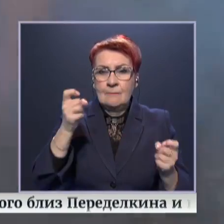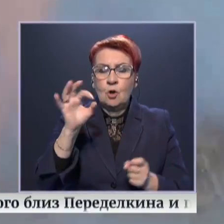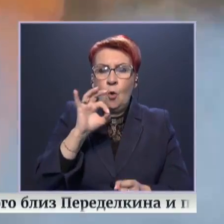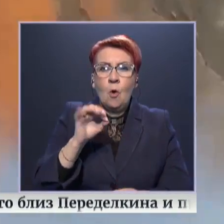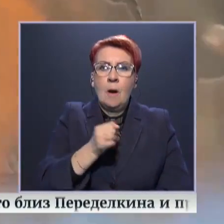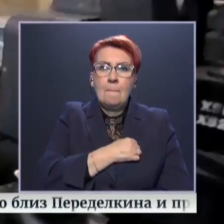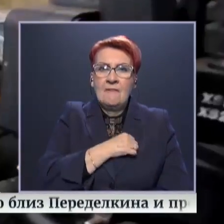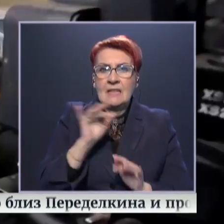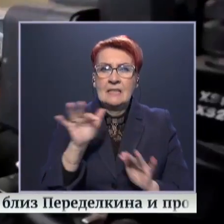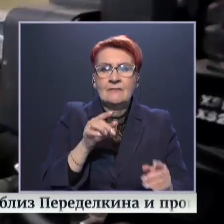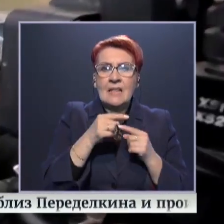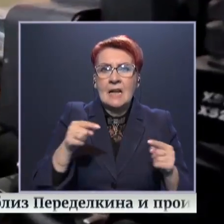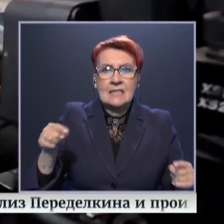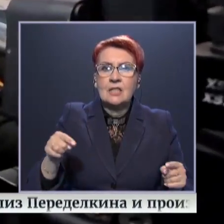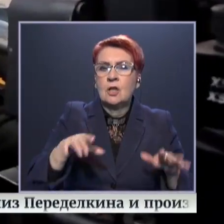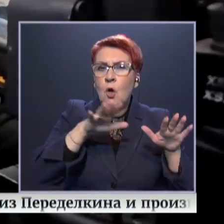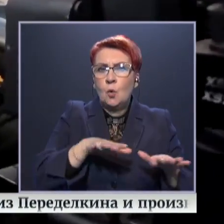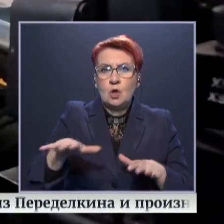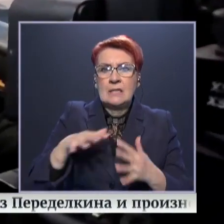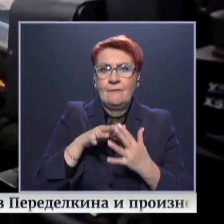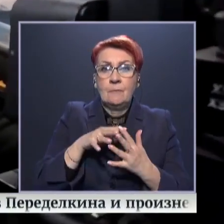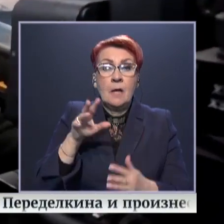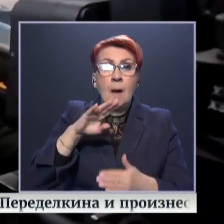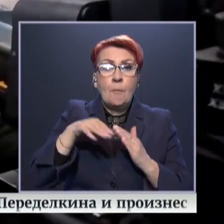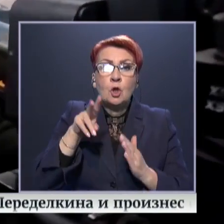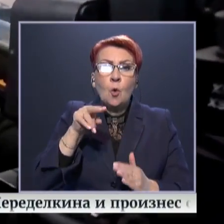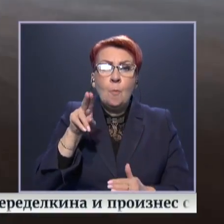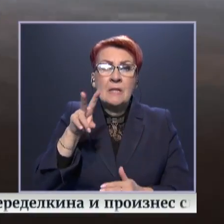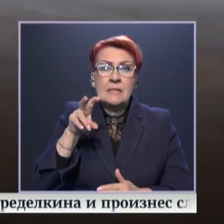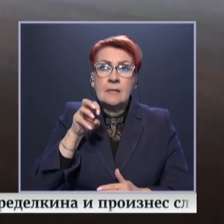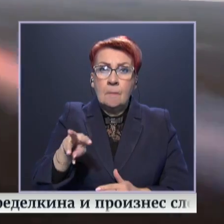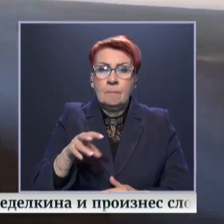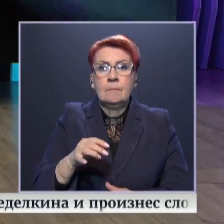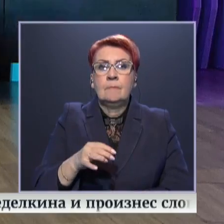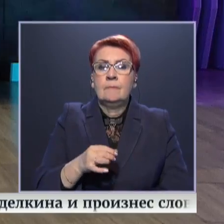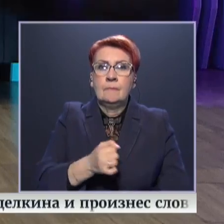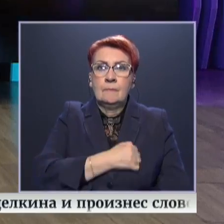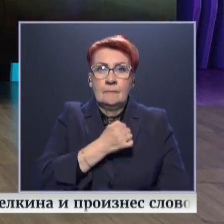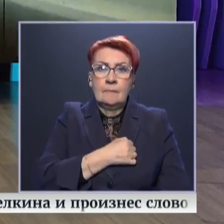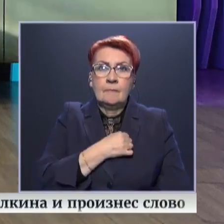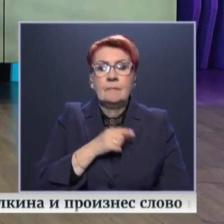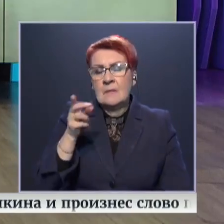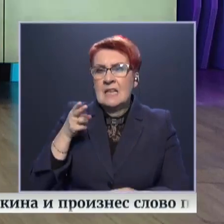на различных участках фронта подкупенском артиллерия и армейской авиация сорвали попытку серьезного прорыва